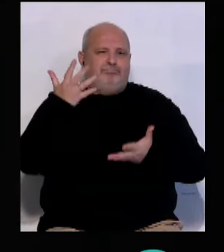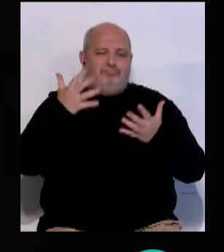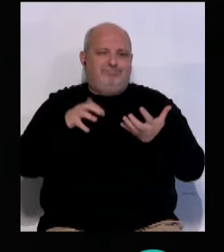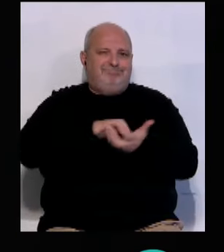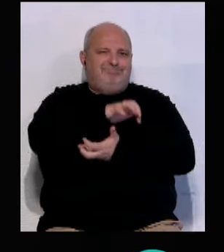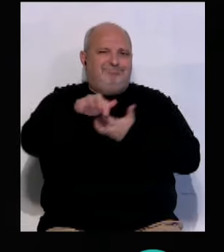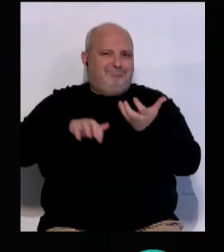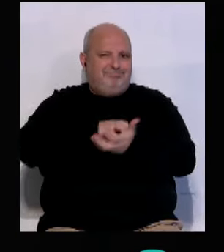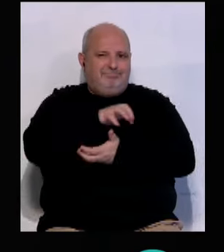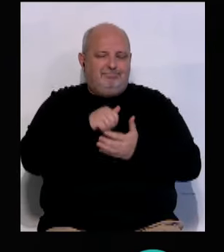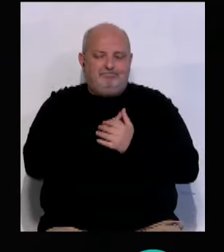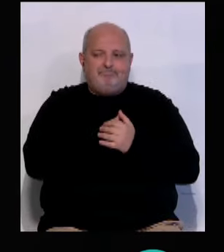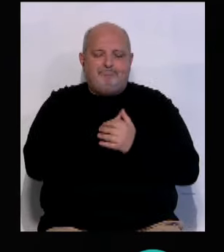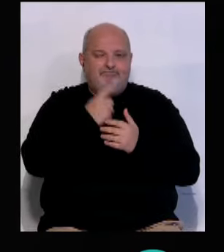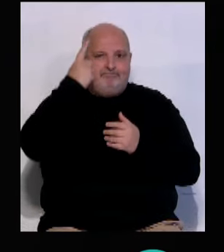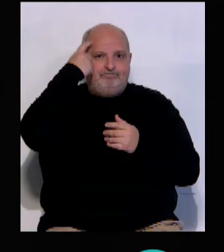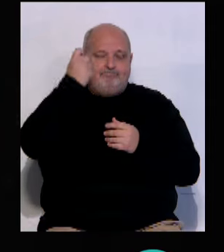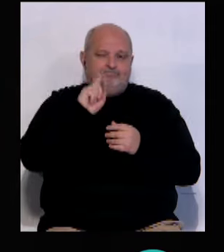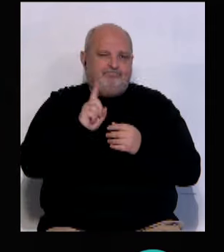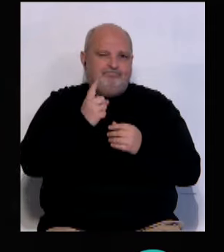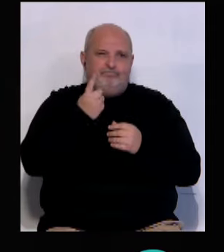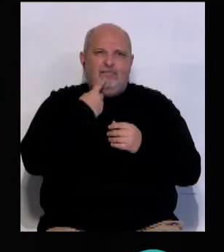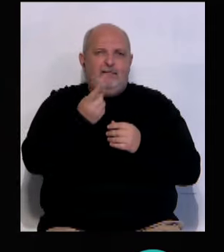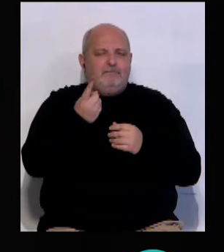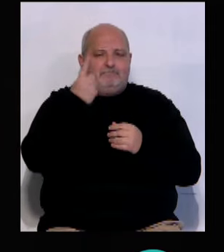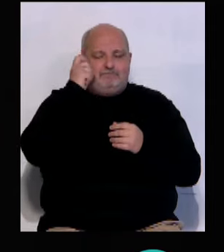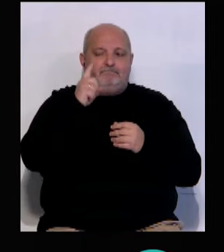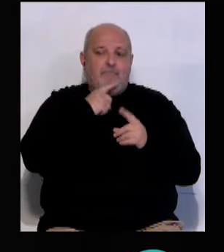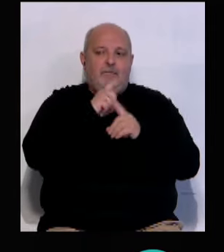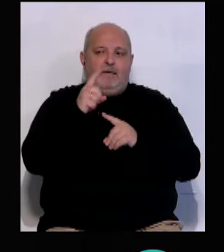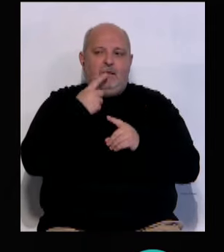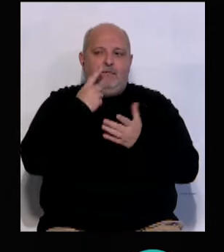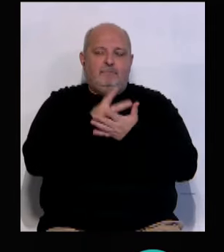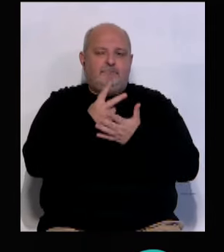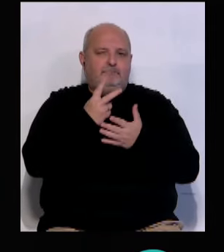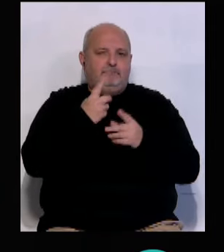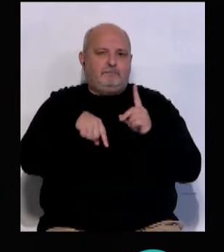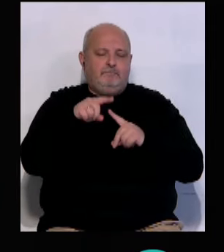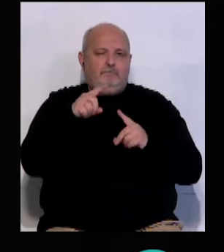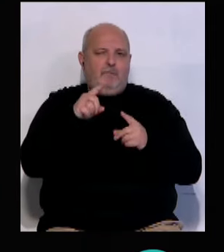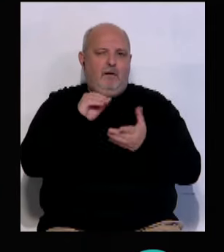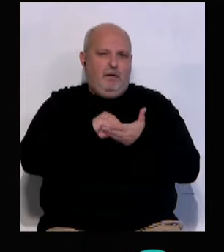eh No recuerdo bien volv al bombo No sí Volver al bombo otra vez de de lo que pasó sabes de de la